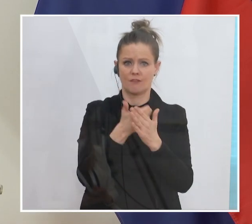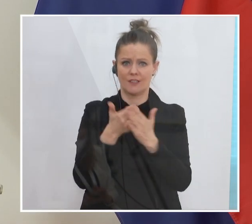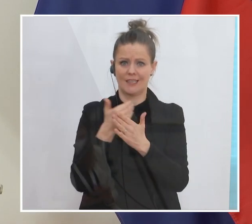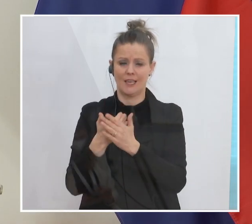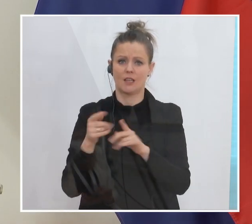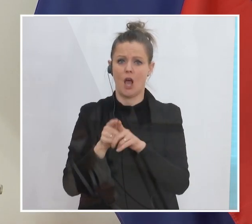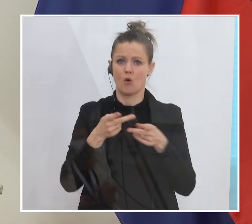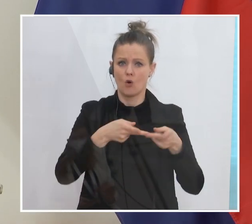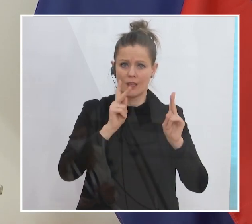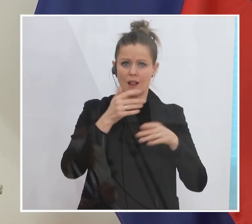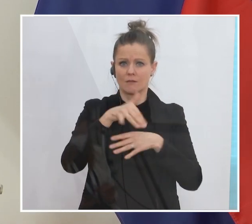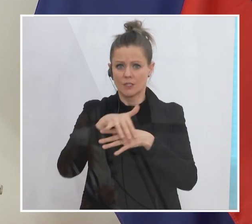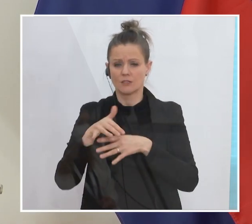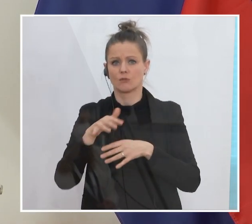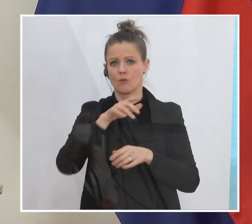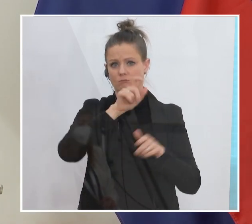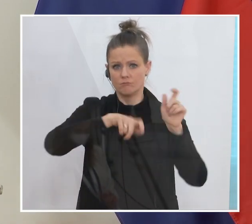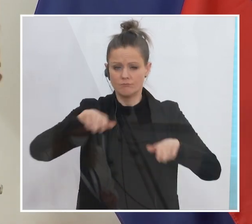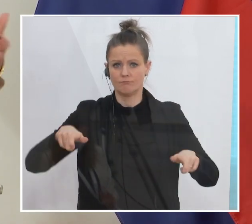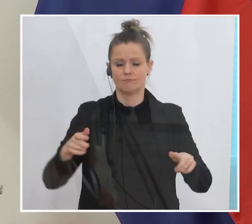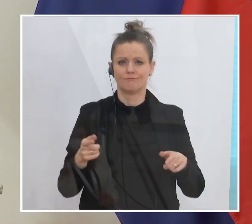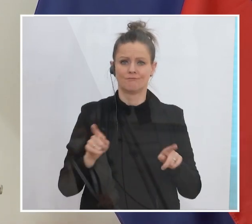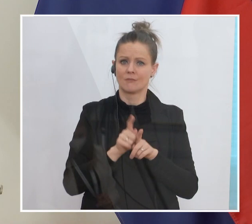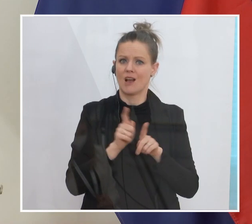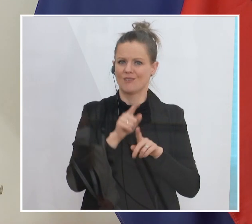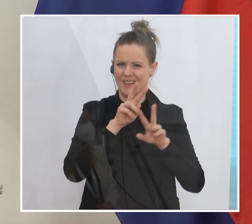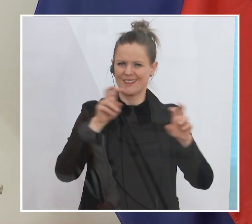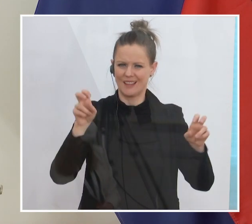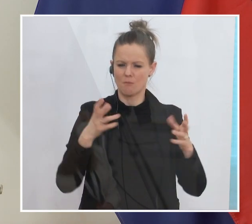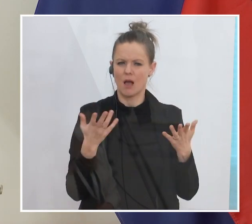Hoteliers, mit Gastronomen, geführt. Und vor allem eben auch diese Frage des Urlaubsanspruches